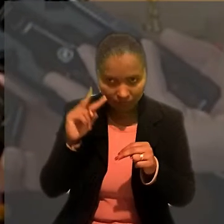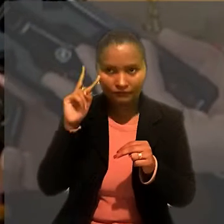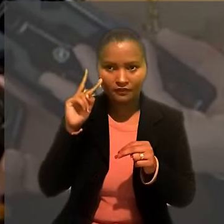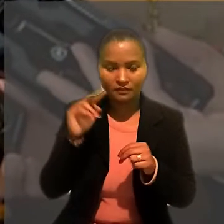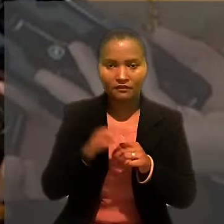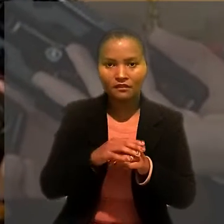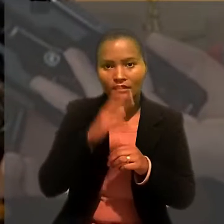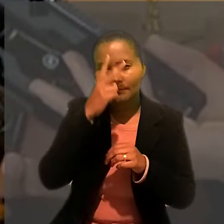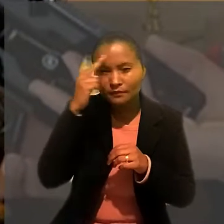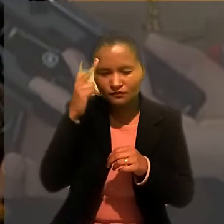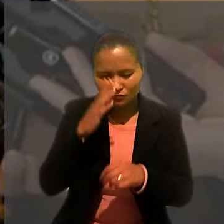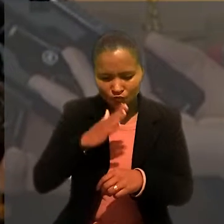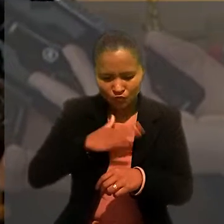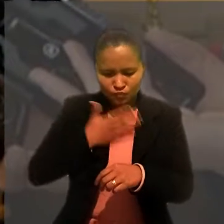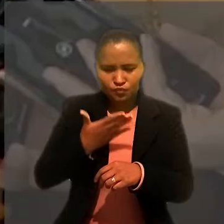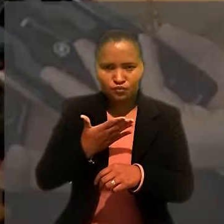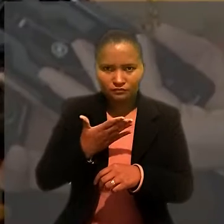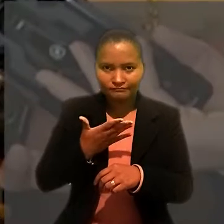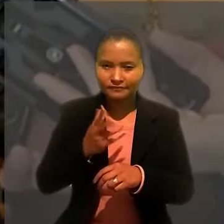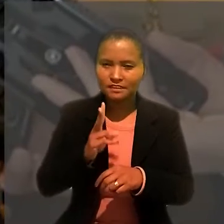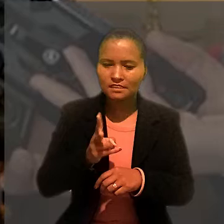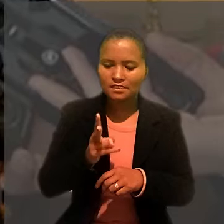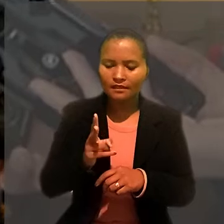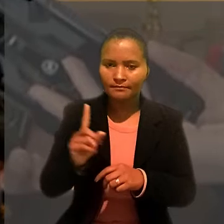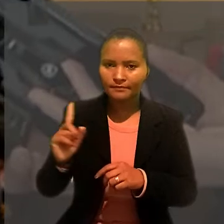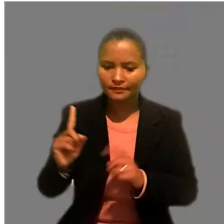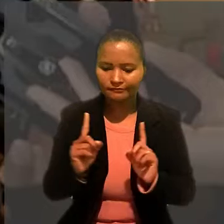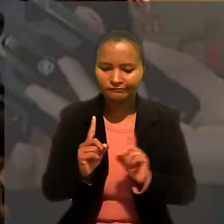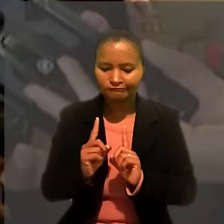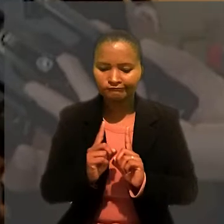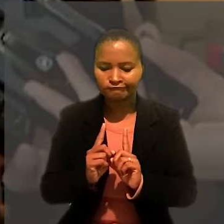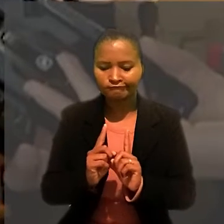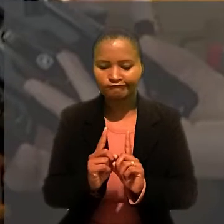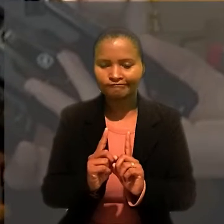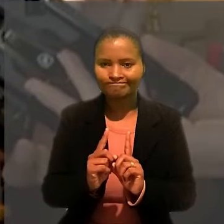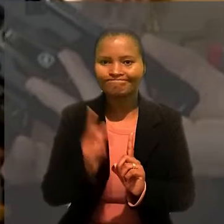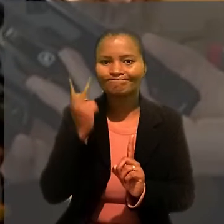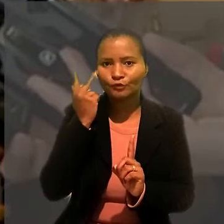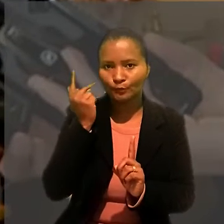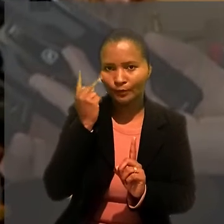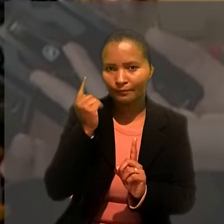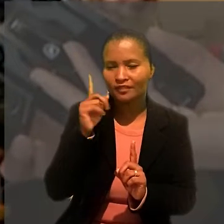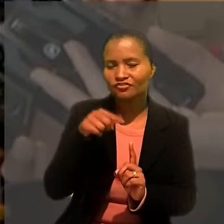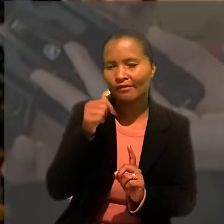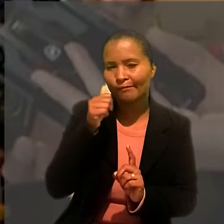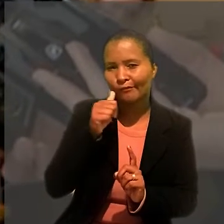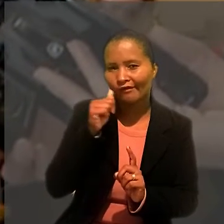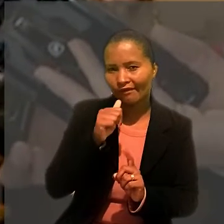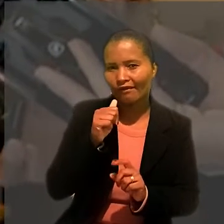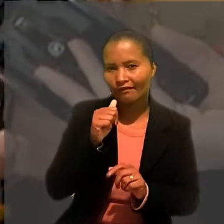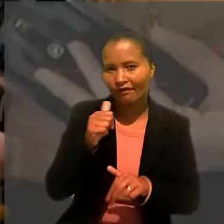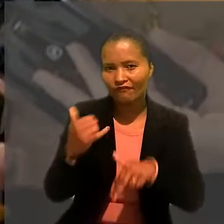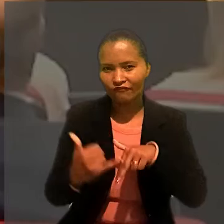a pessoa fica assustada e sempre acompanhada de alguém. Geralmente as mulheres são vítimas preferidas".